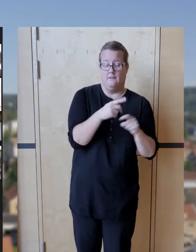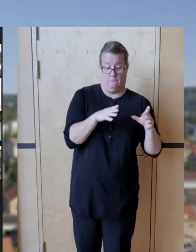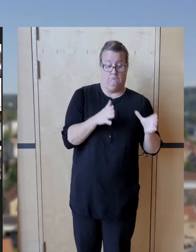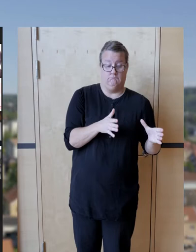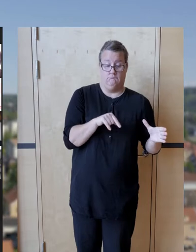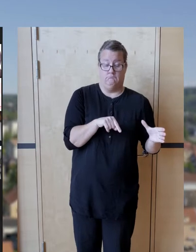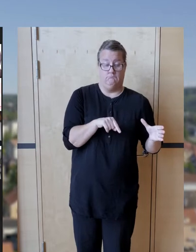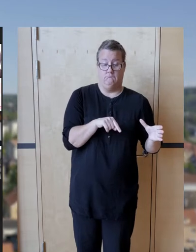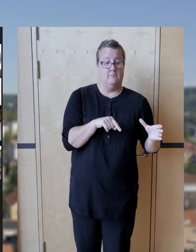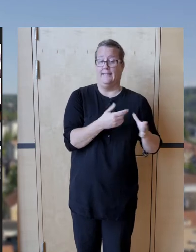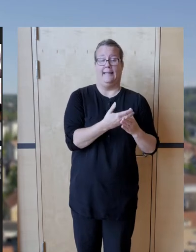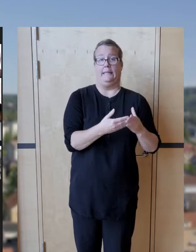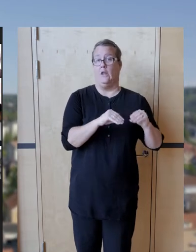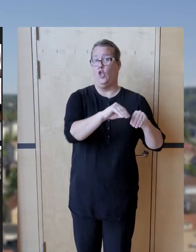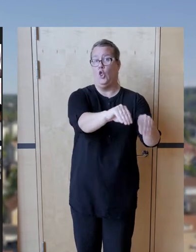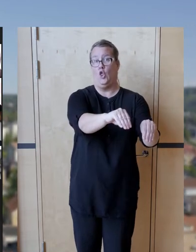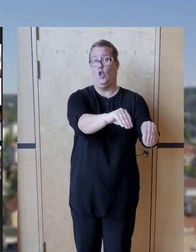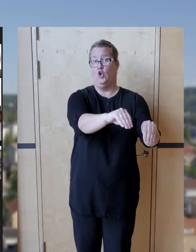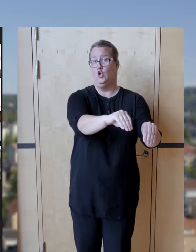Skjuta på det Min framtid